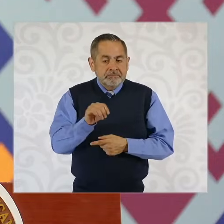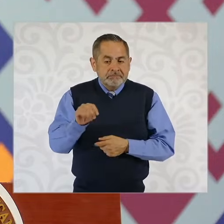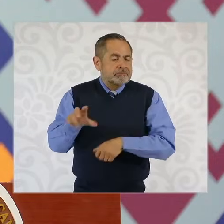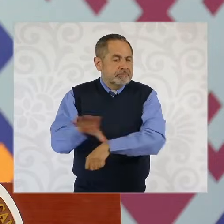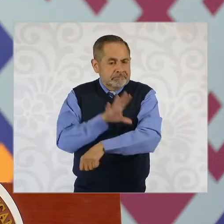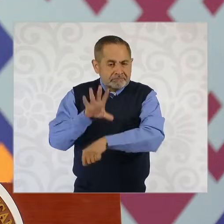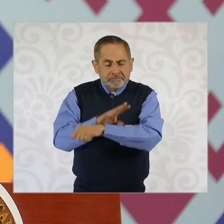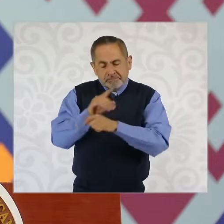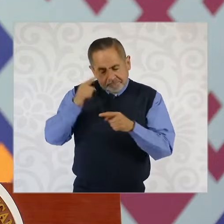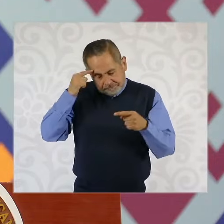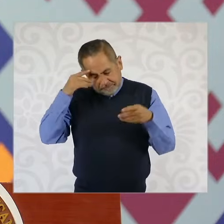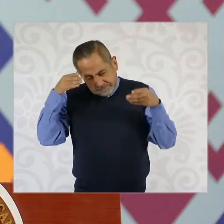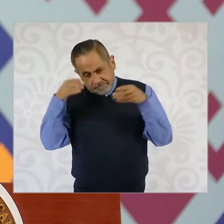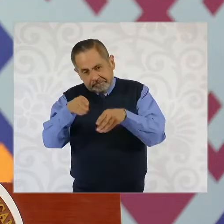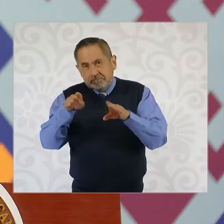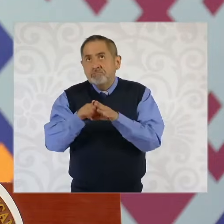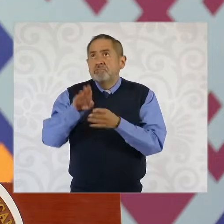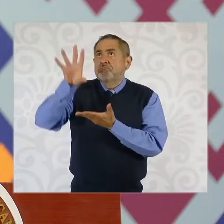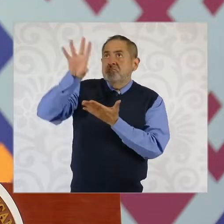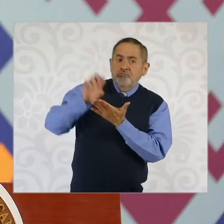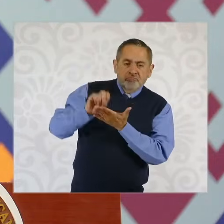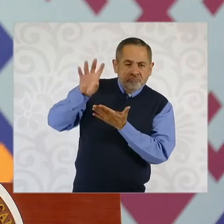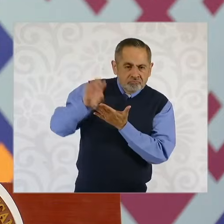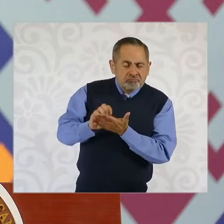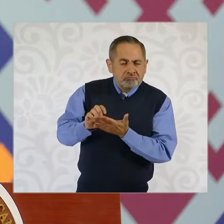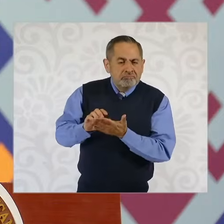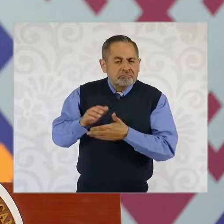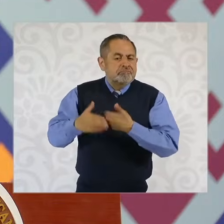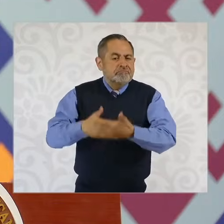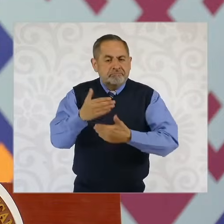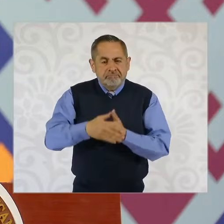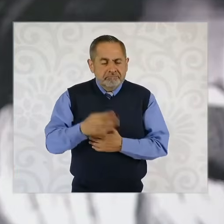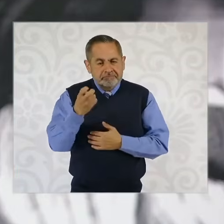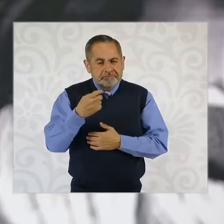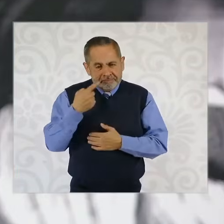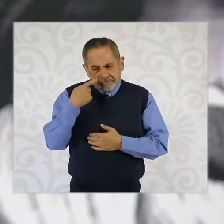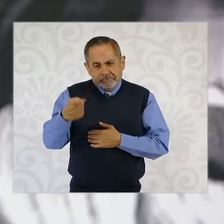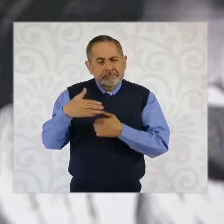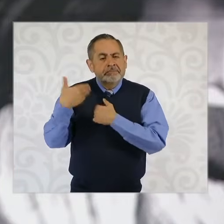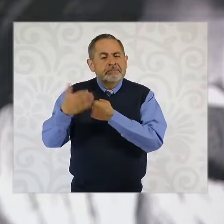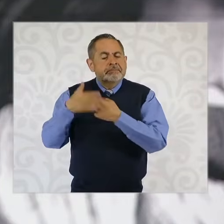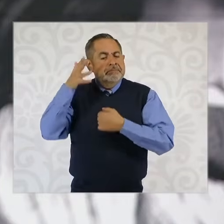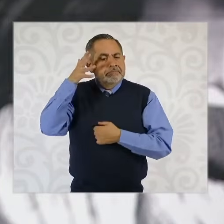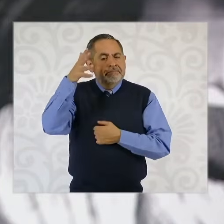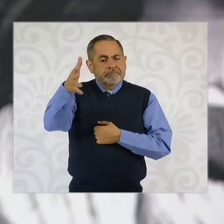a la transición energética que eso los veremos en en en en el futuro les explicaremos qué es lo que